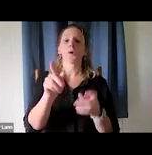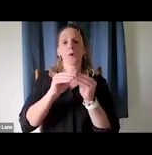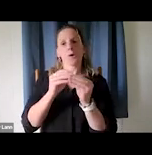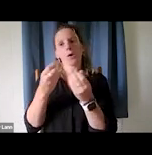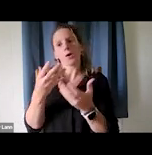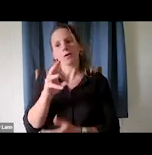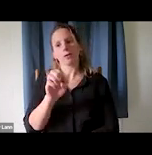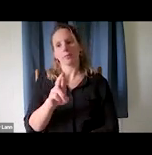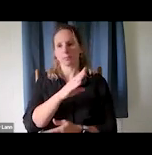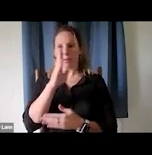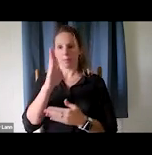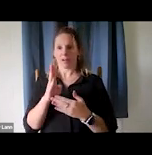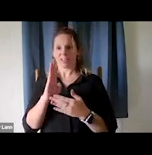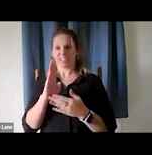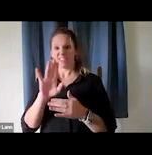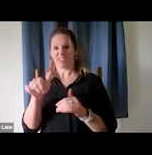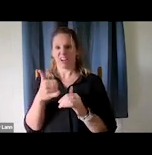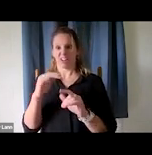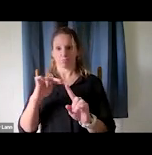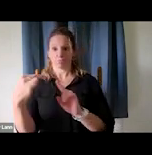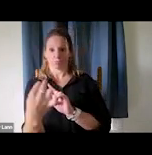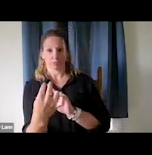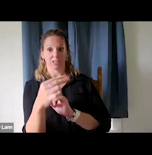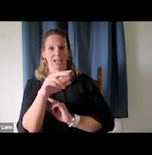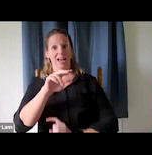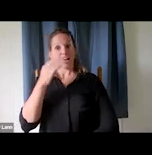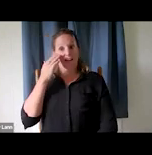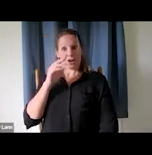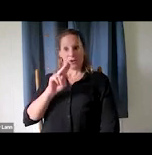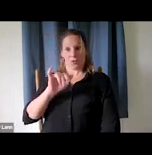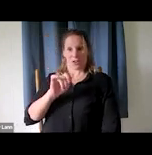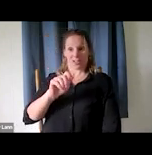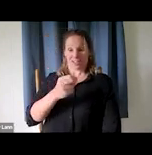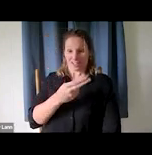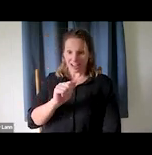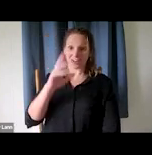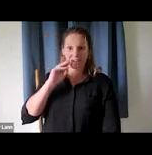pero nunca he estado en el otro extremo. Nunca he estado en el extremo Natasha Gutierrez de tomar estas decisiones.